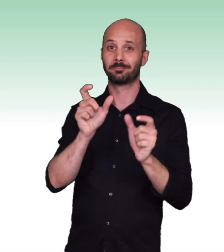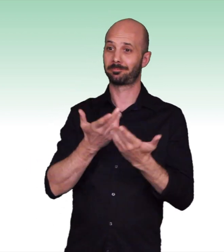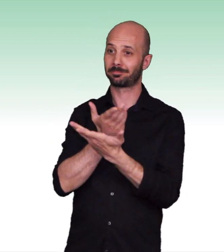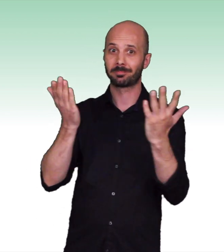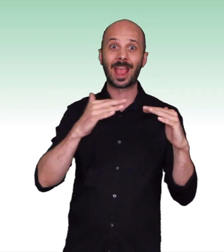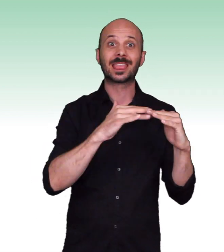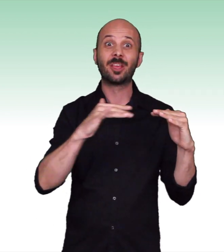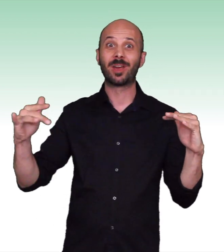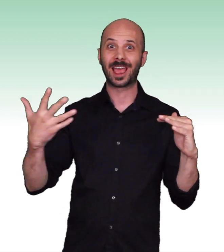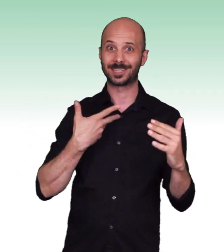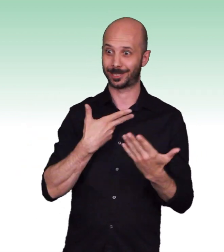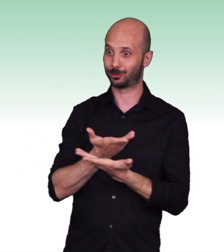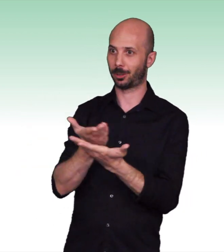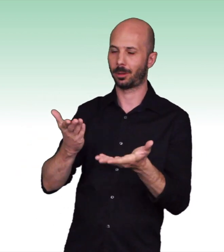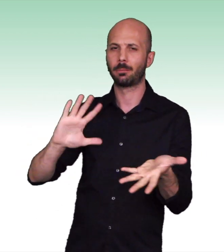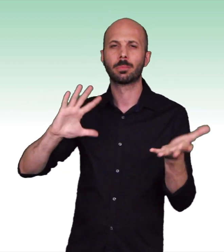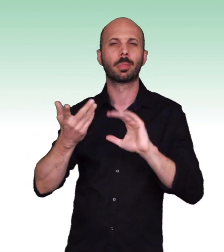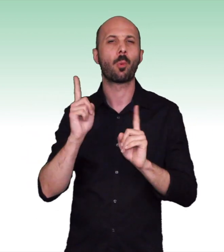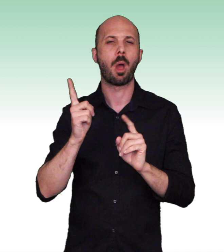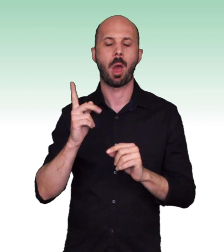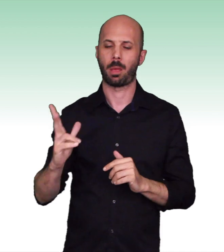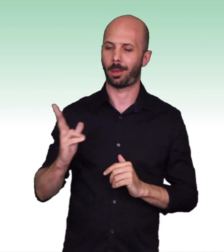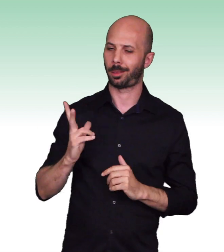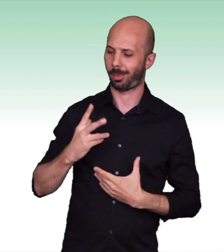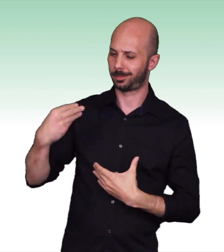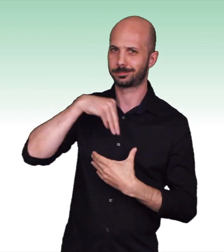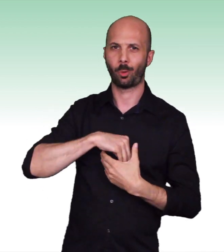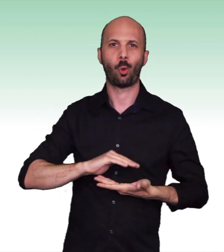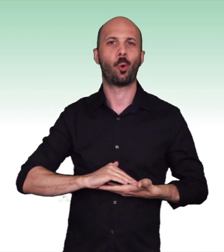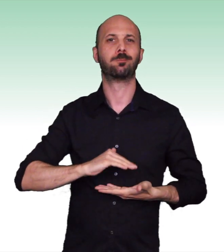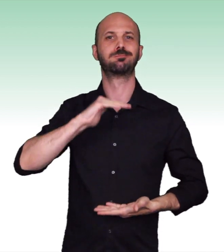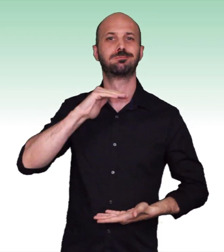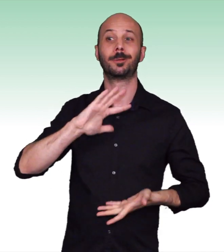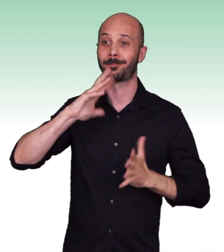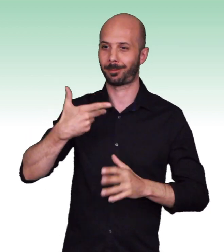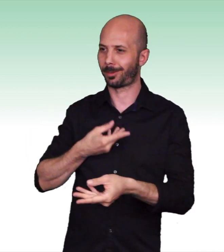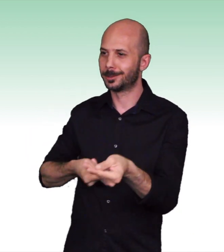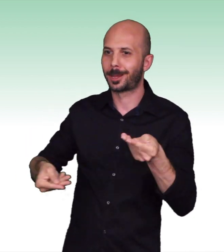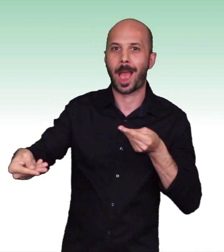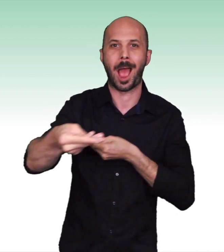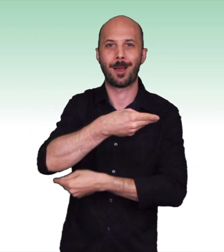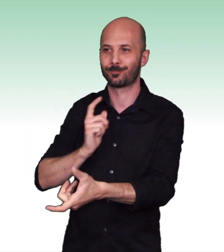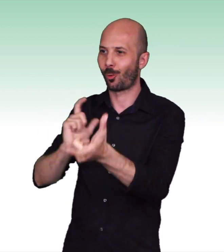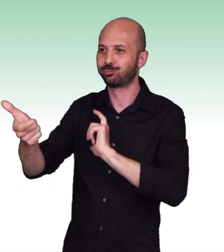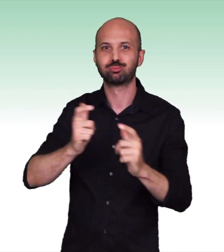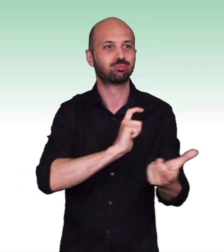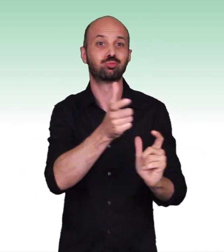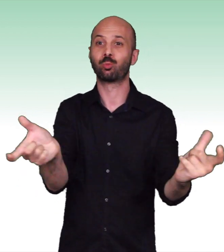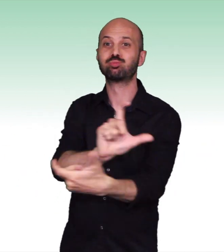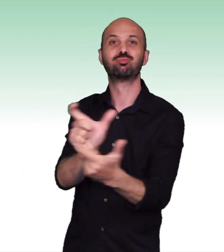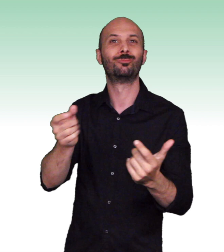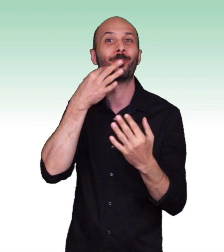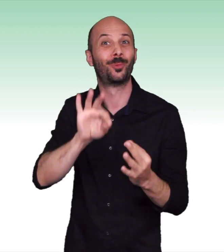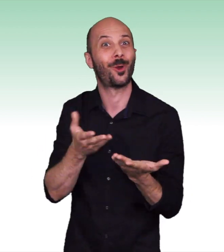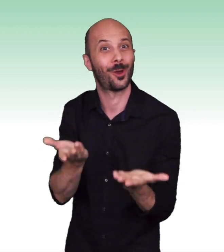Le differenze sono sempre una fonte di arricchimento reciproco!